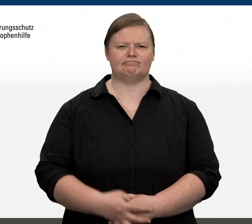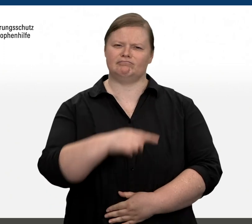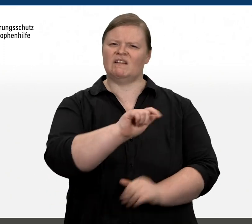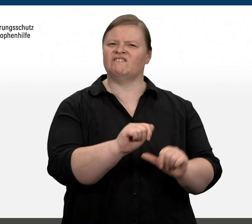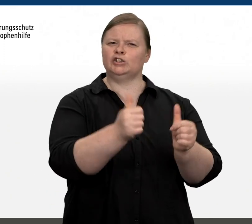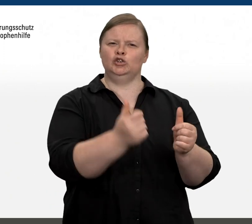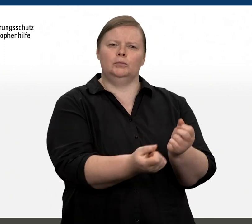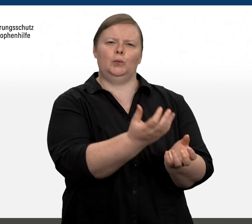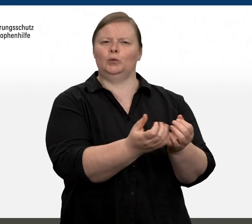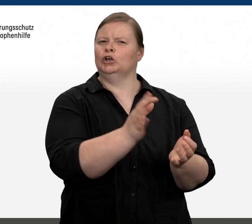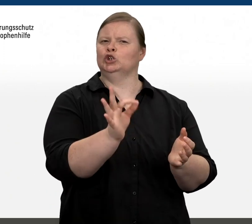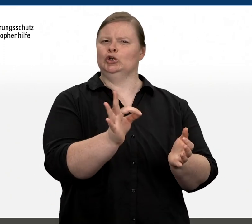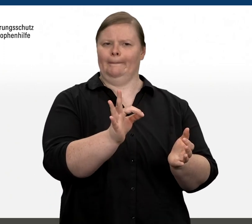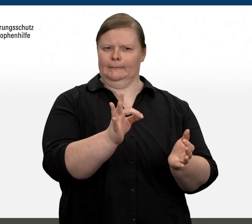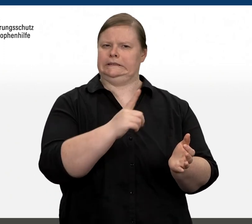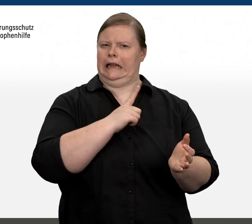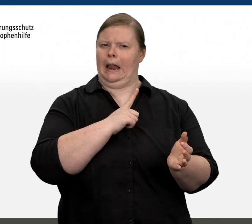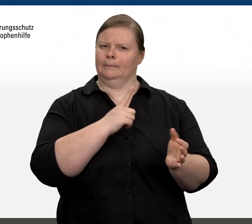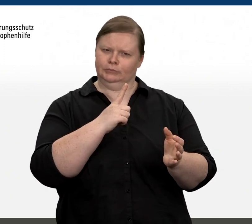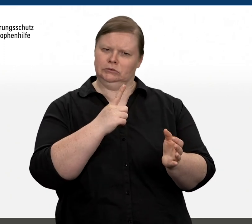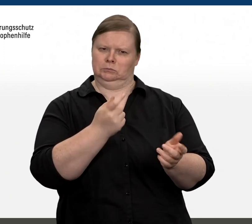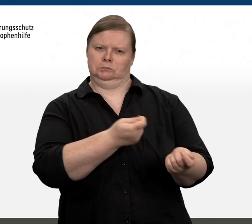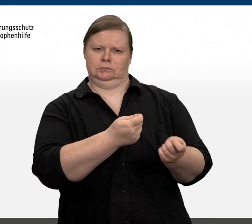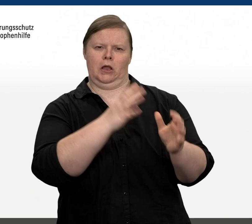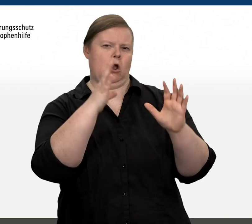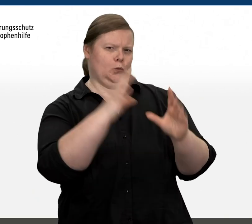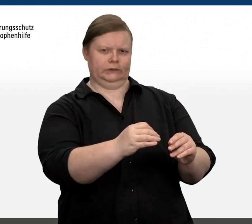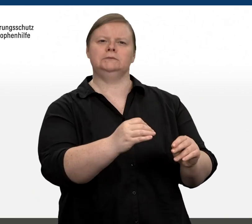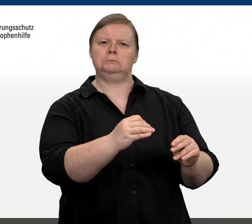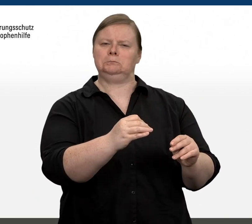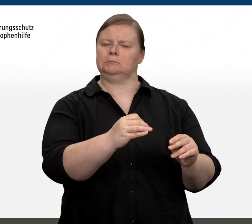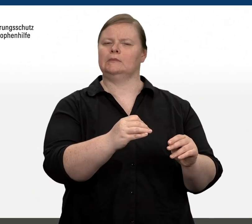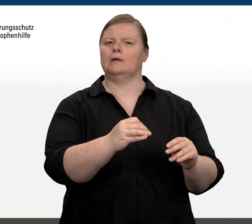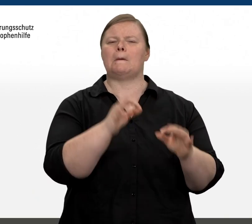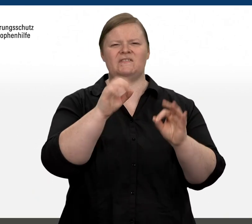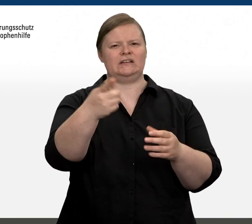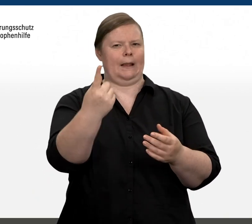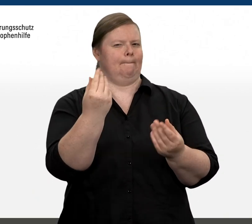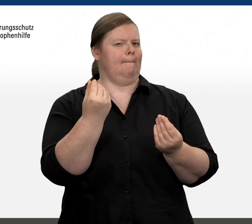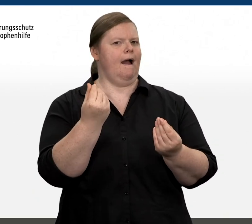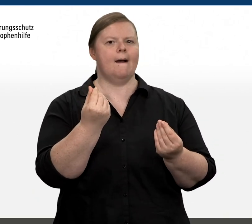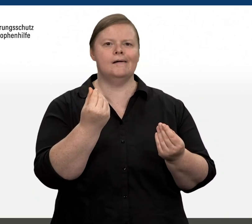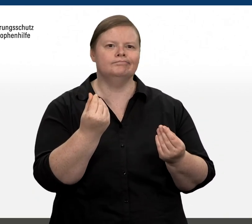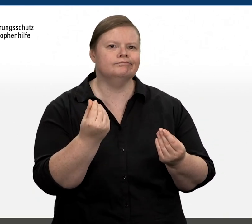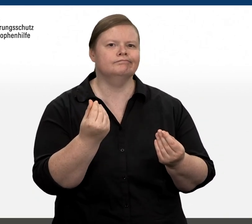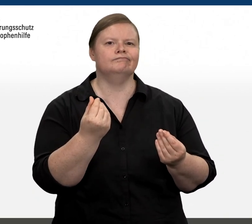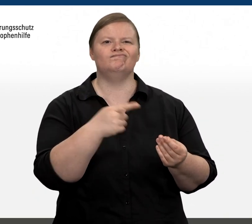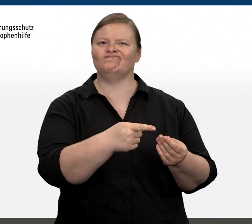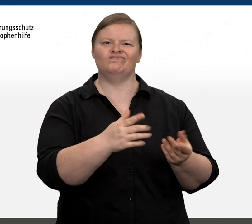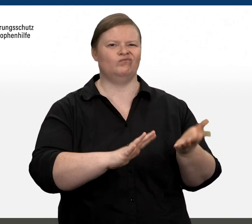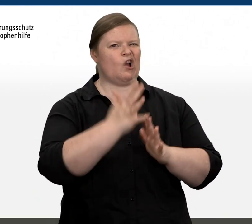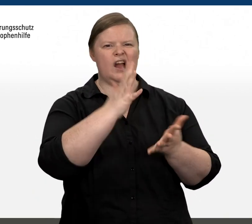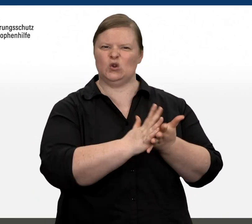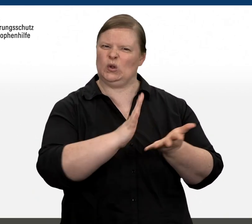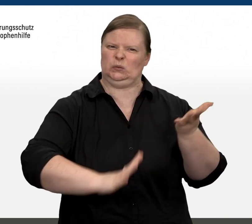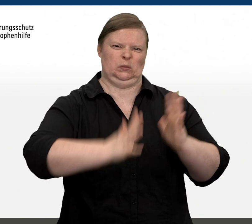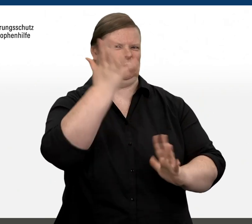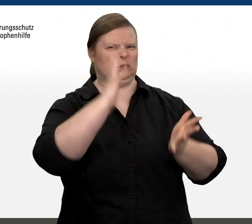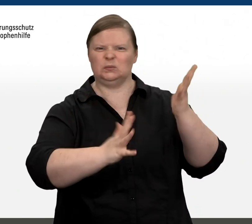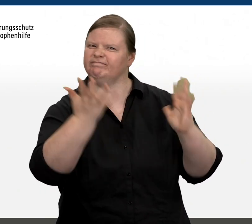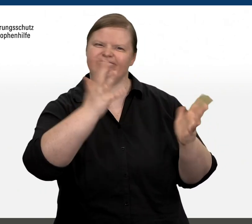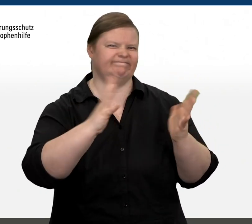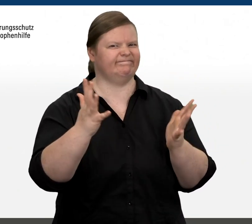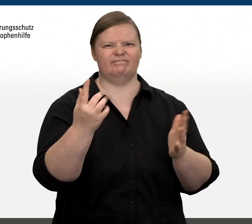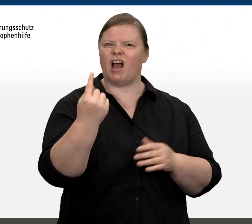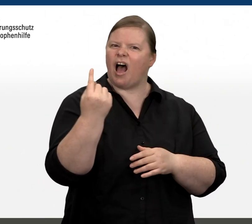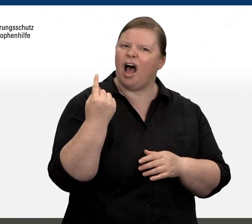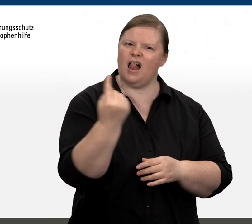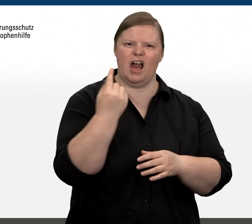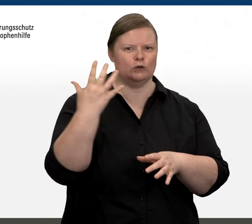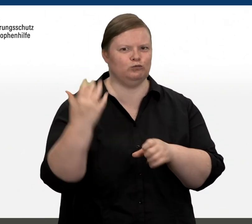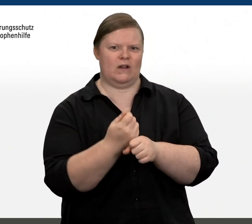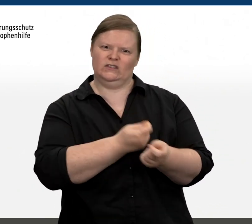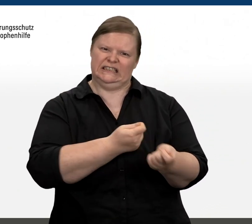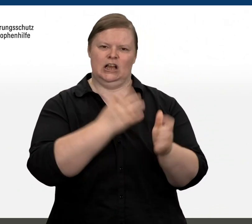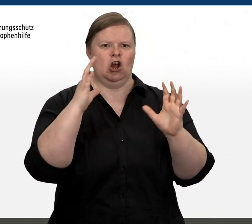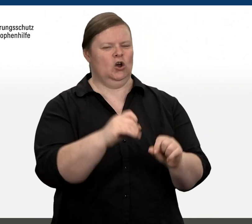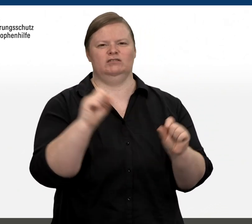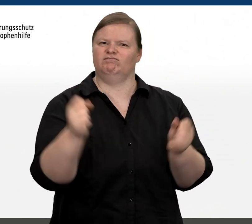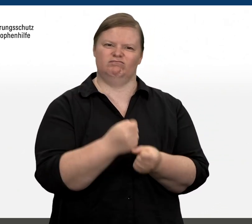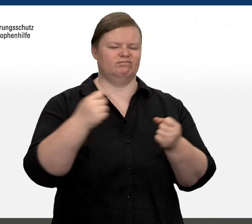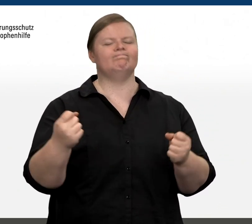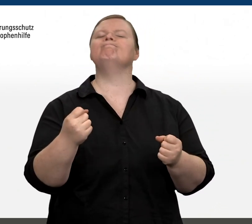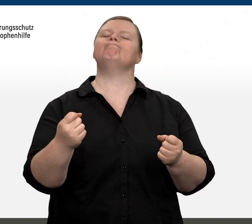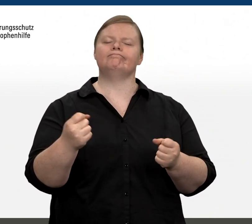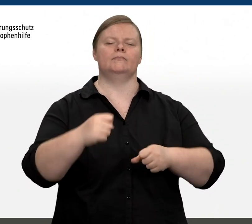Wenn Sie merken, dass Sie das Feuer allein nicht löschen können: